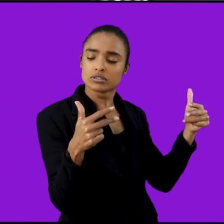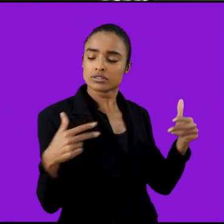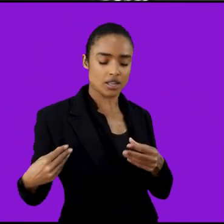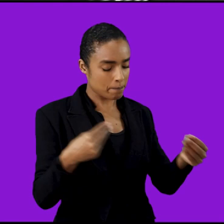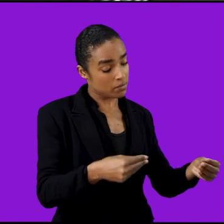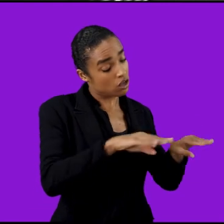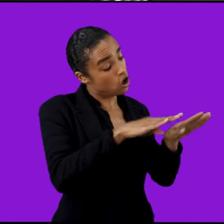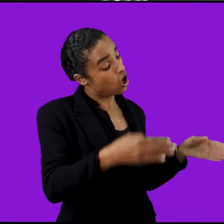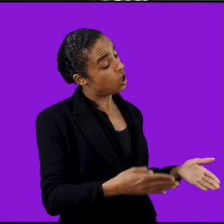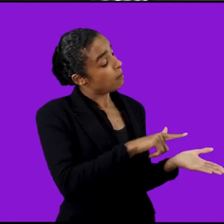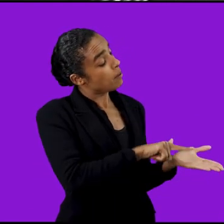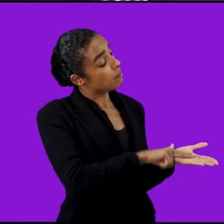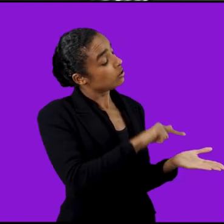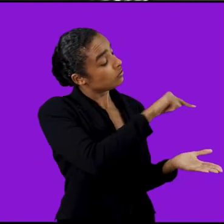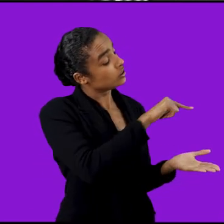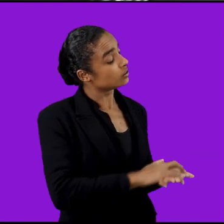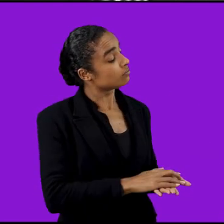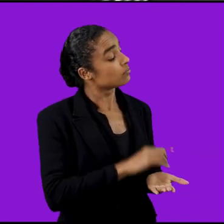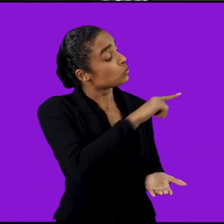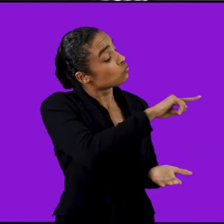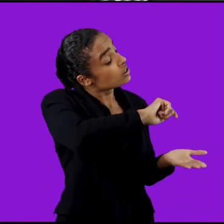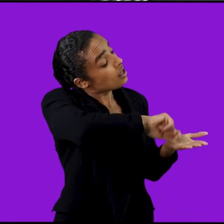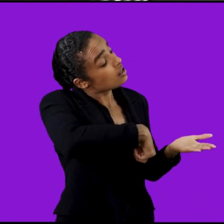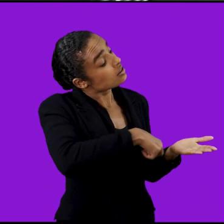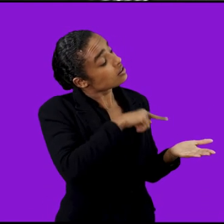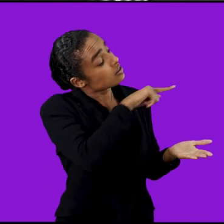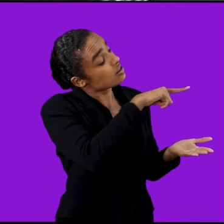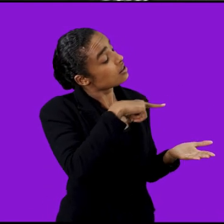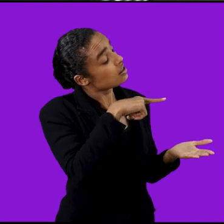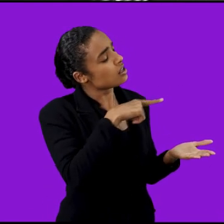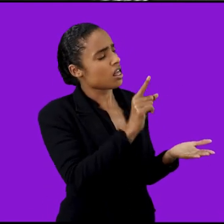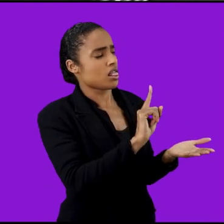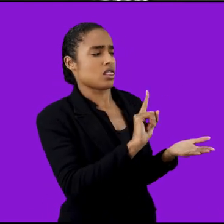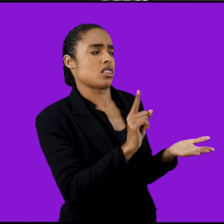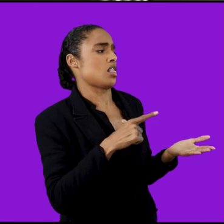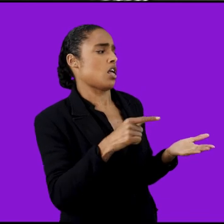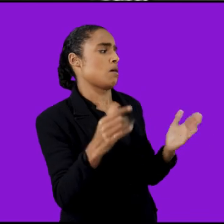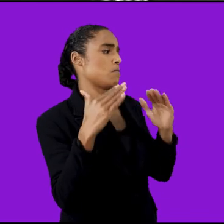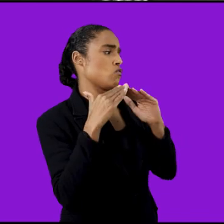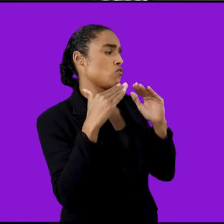fazendo é maravilhoso.. babá babá babá” Bota o papel na mesa e fala assim: “Se vocês